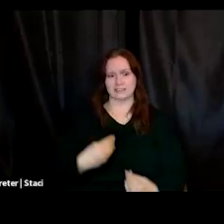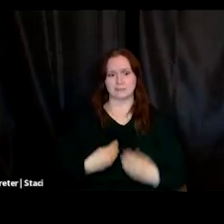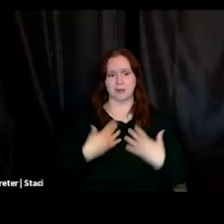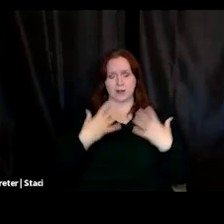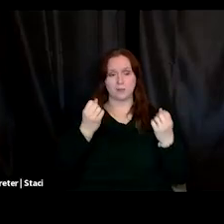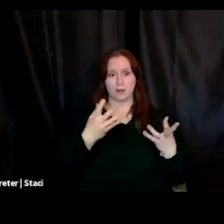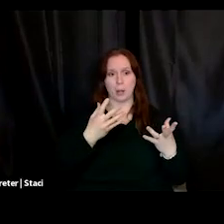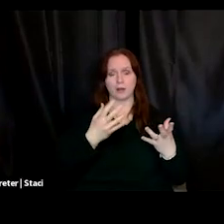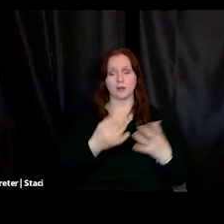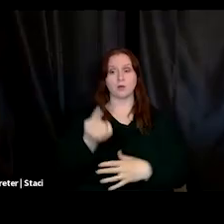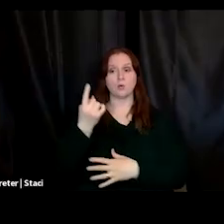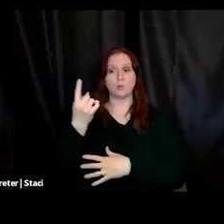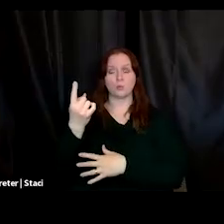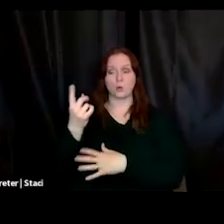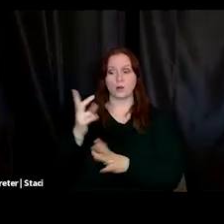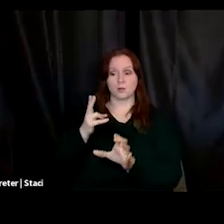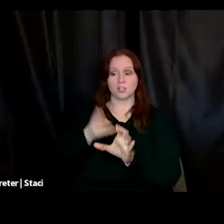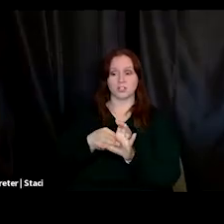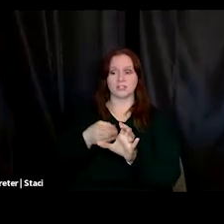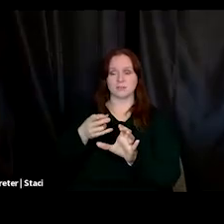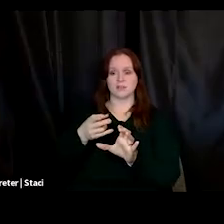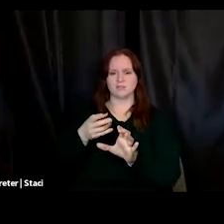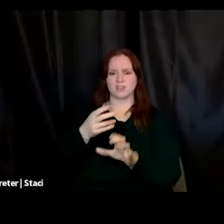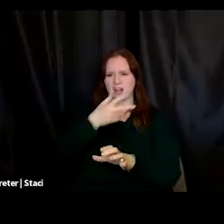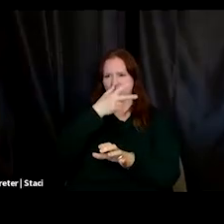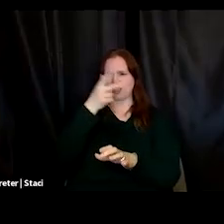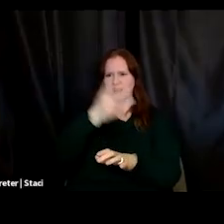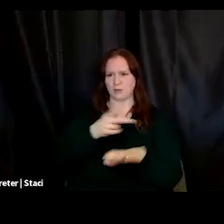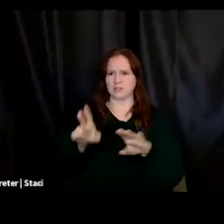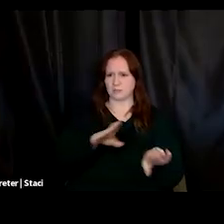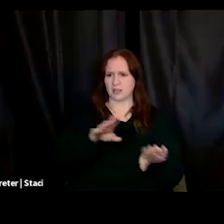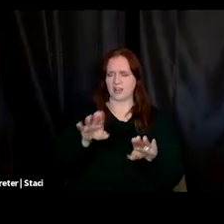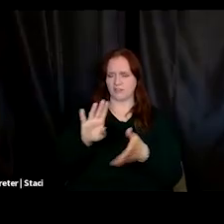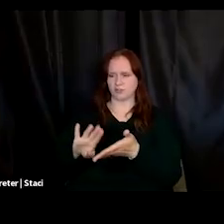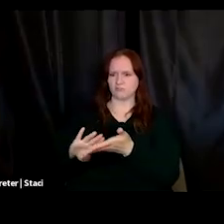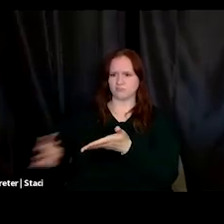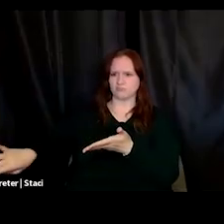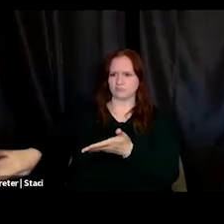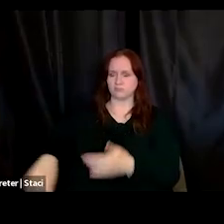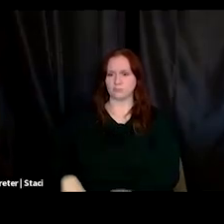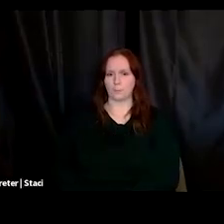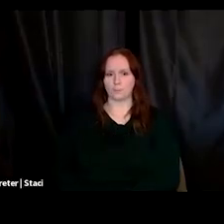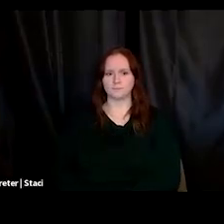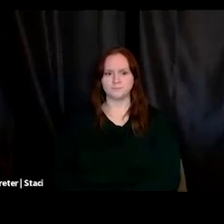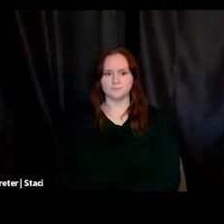que agrupan algunas de esas preguntas. Sé que muchos de ustedes tuvieron preguntas sobre algunas